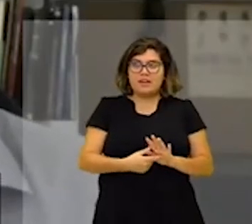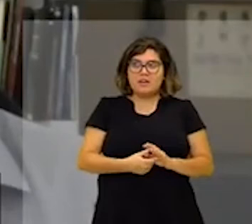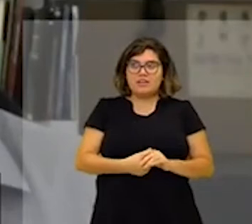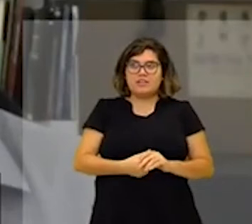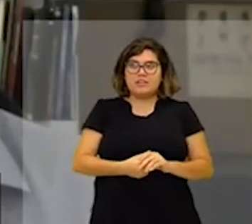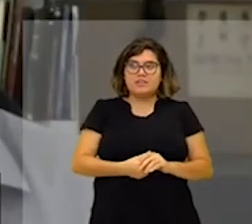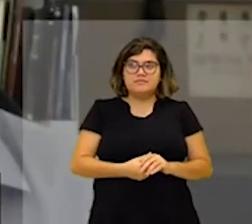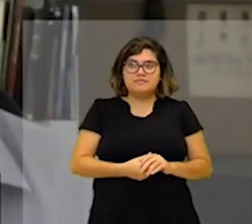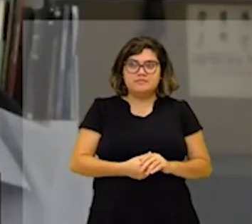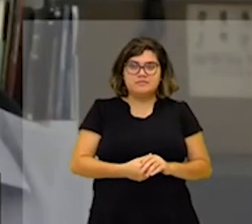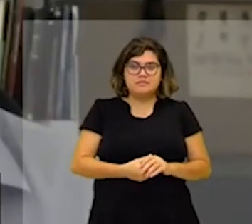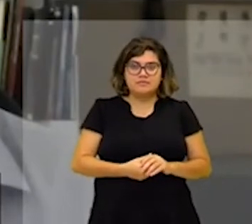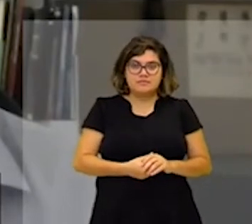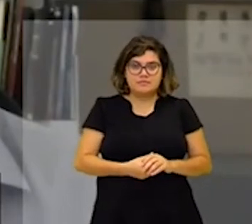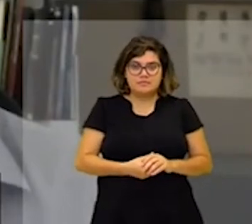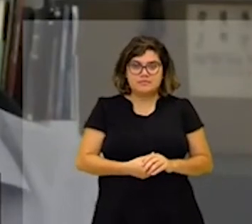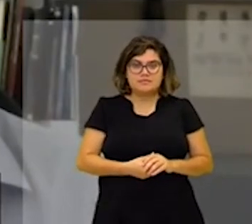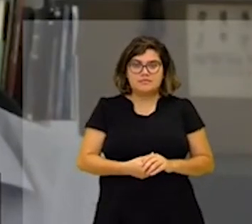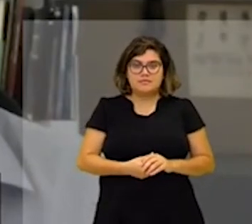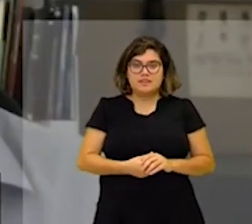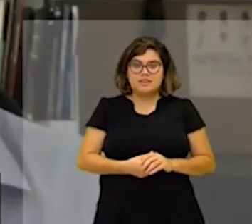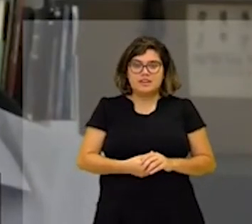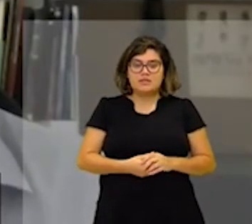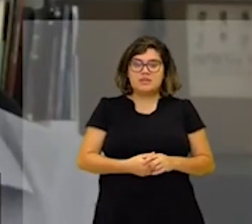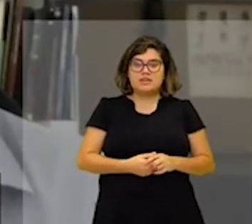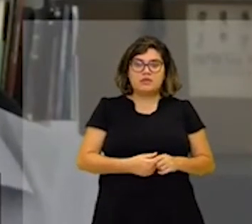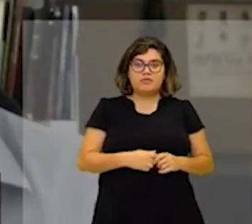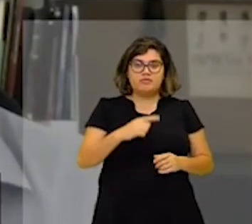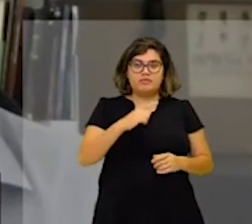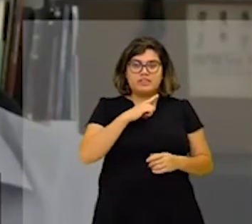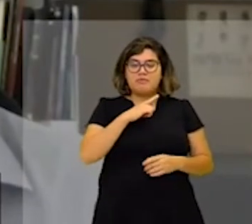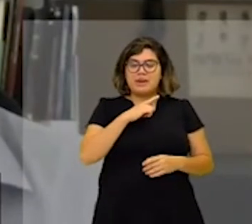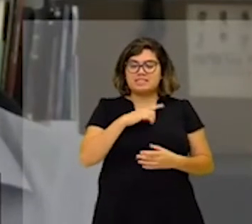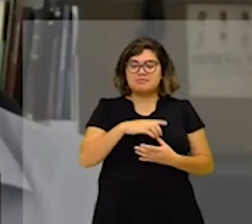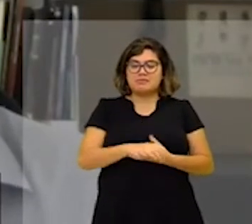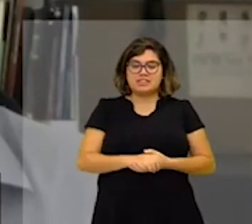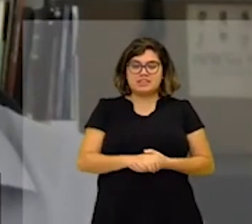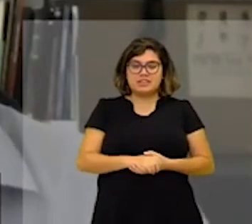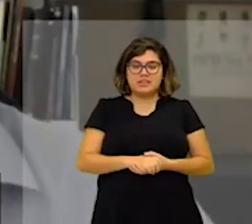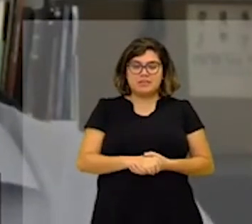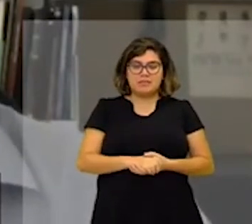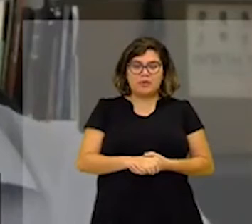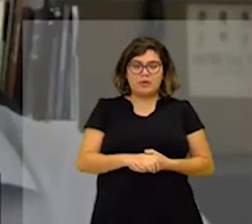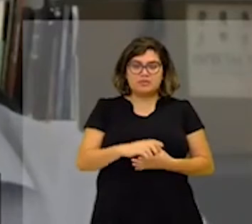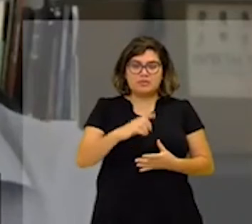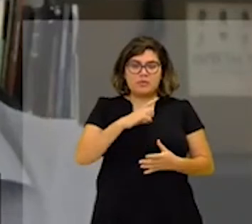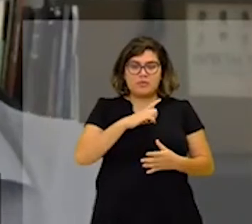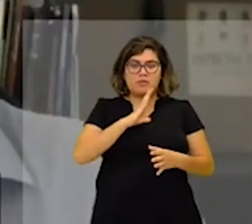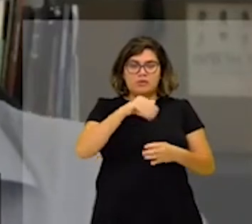justiça eleitoral inclusive e também os sistemas partidários toma dessa maneira que eu considero um